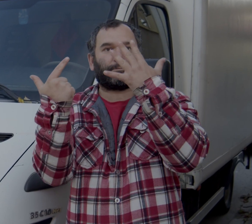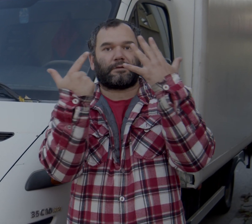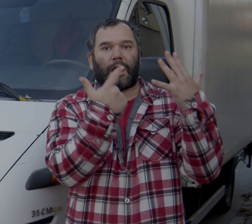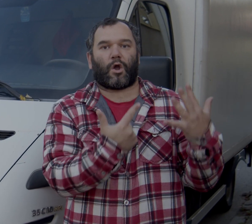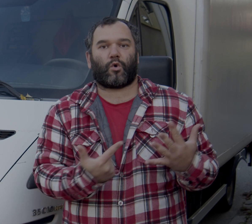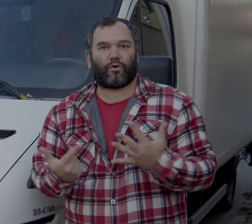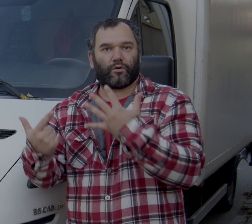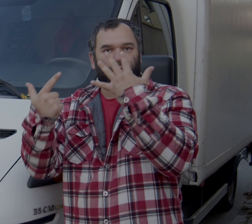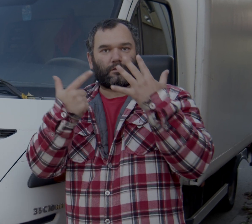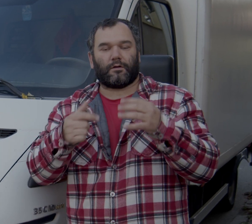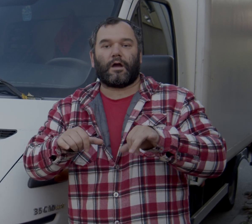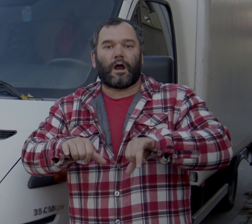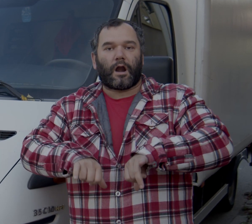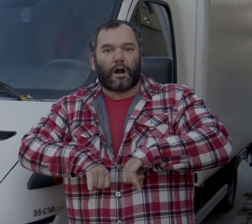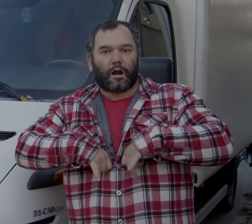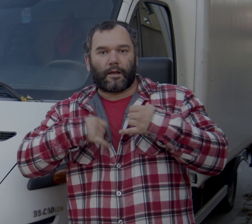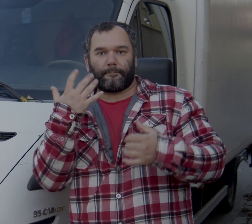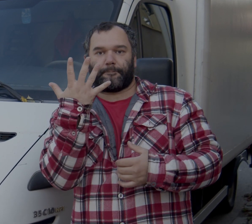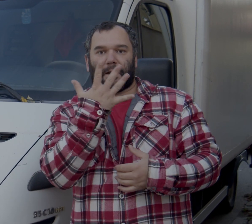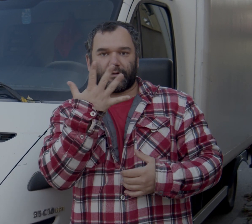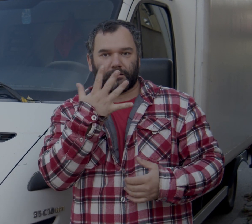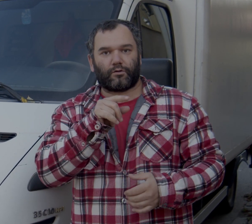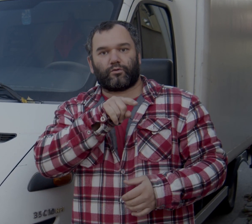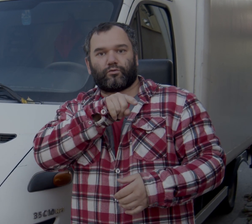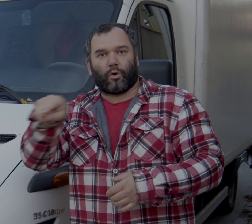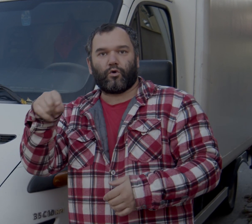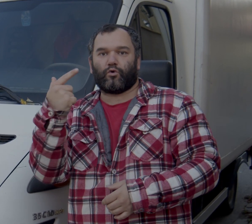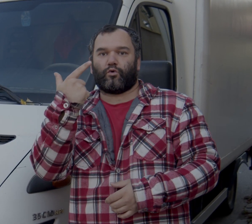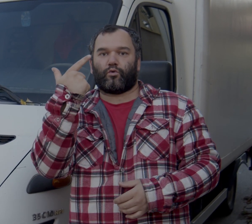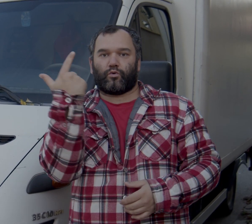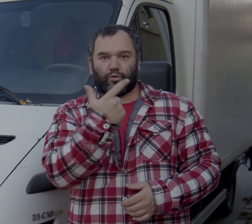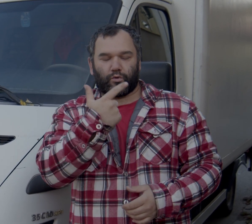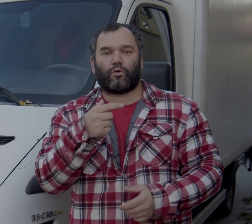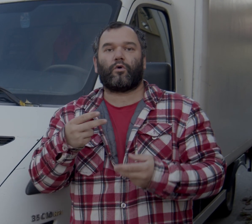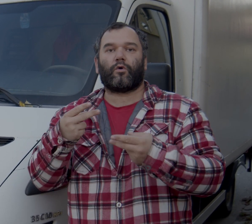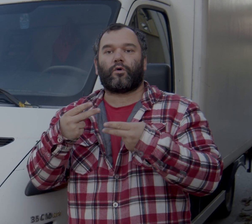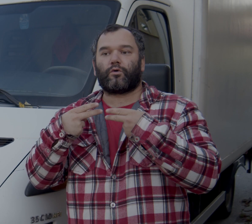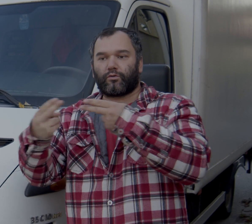Robím 7 hodín denne, ráno od piatej do druhej poobede,